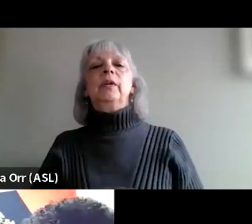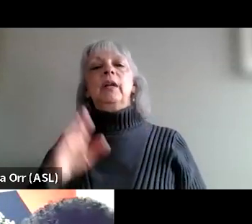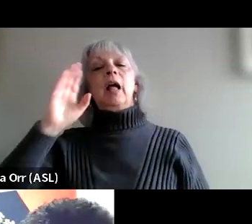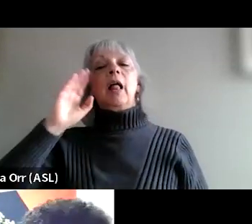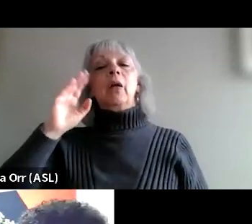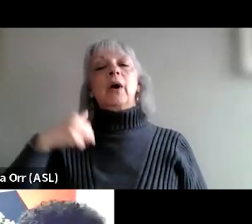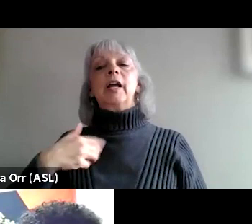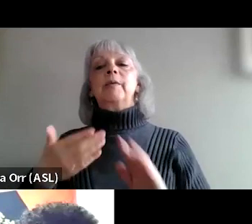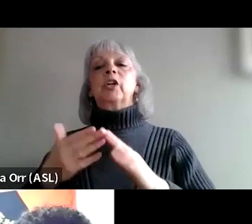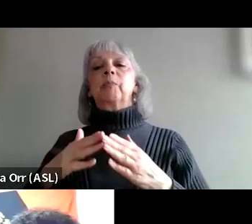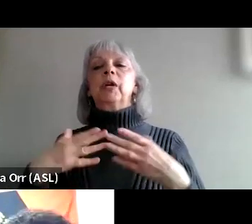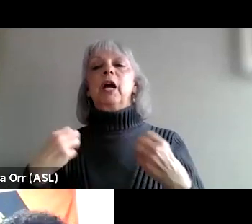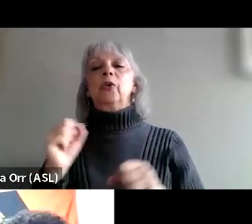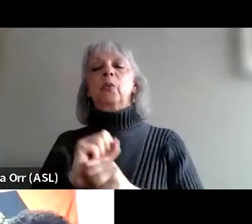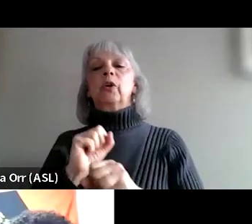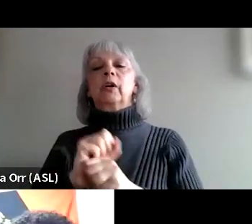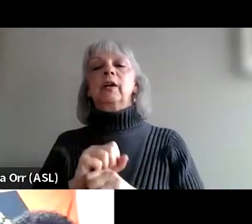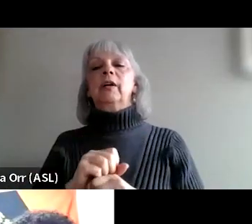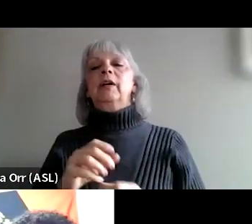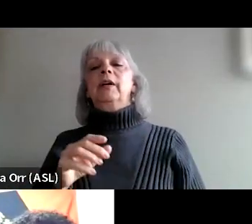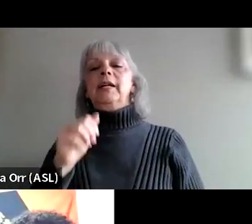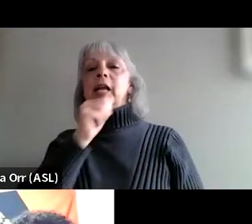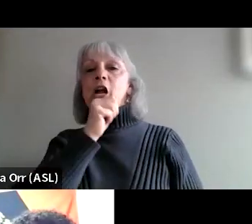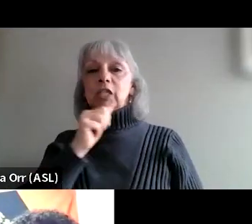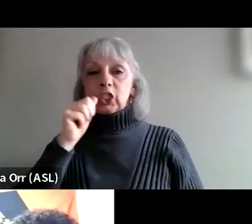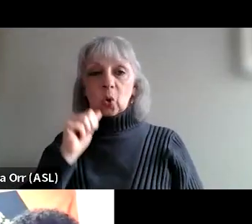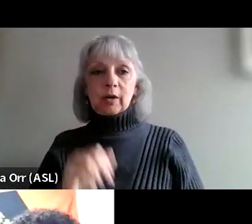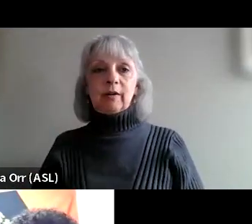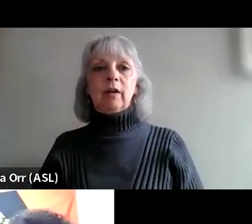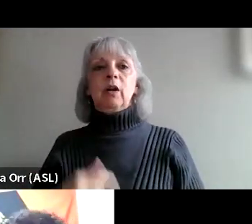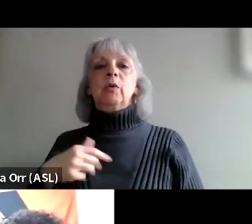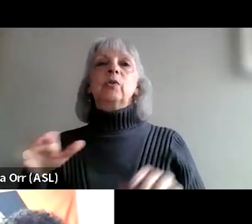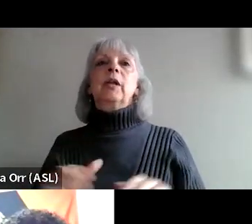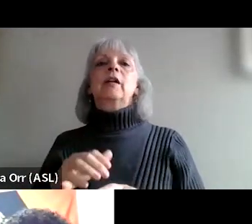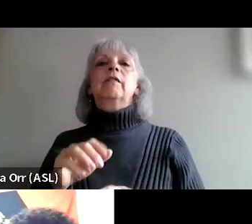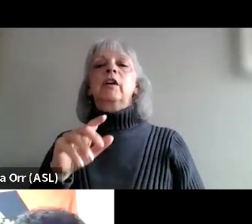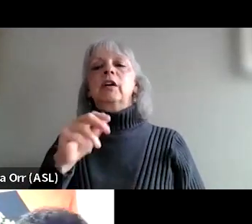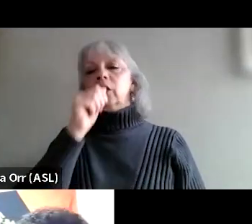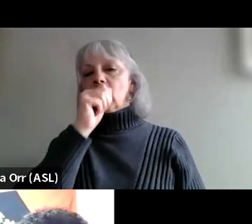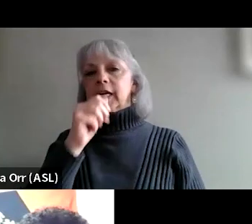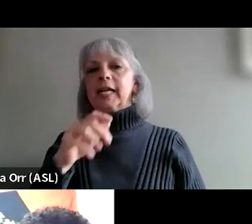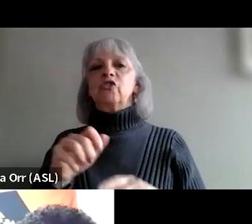Soy TSC en Terros Health en Arizona. Hicimos muchas capacitaciones sobre Narcan. Esta semana hicimos capacitaciones